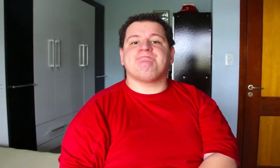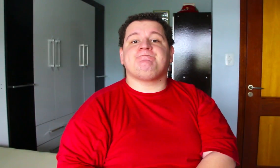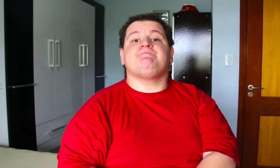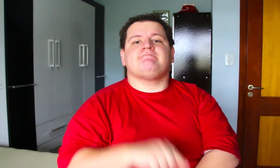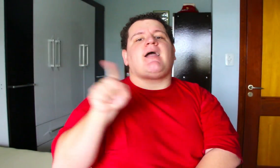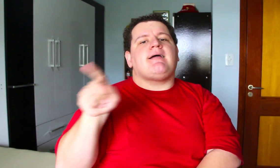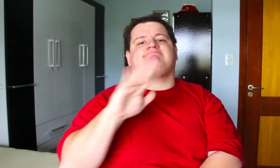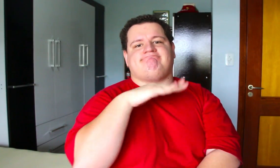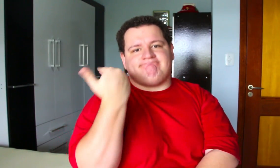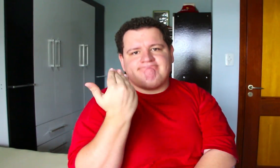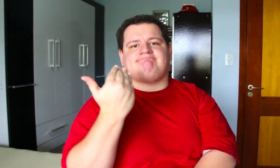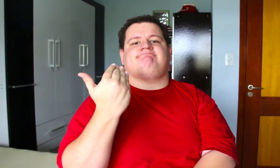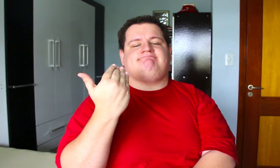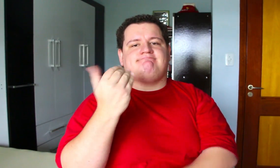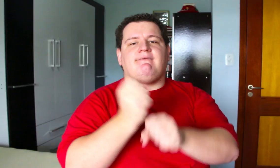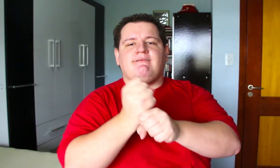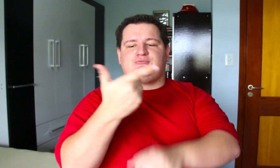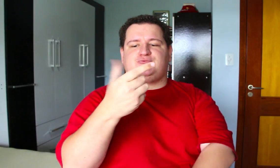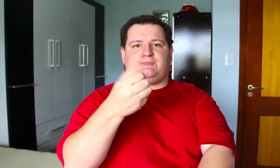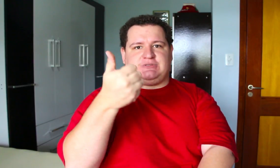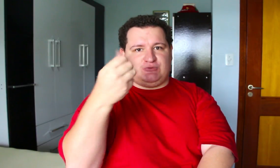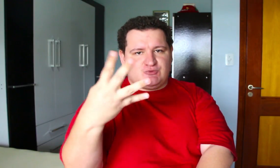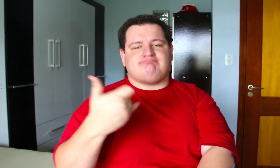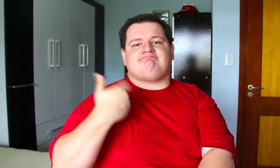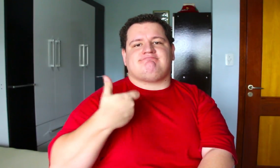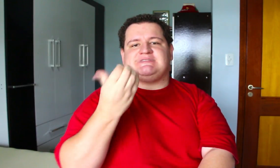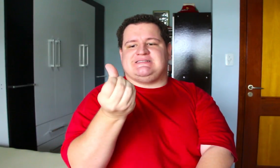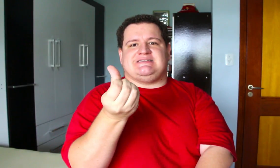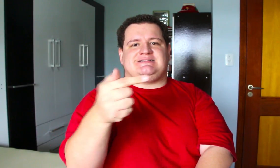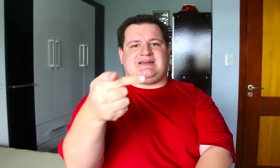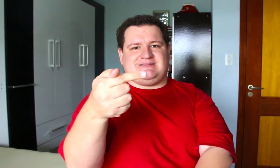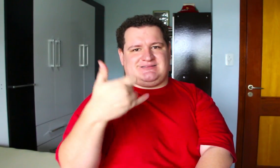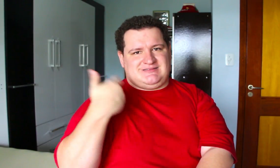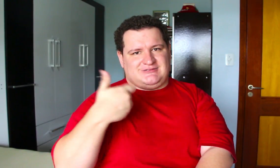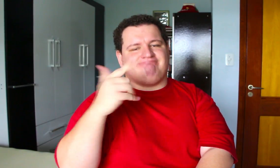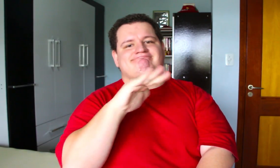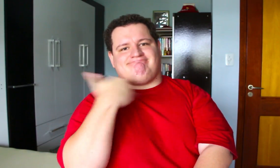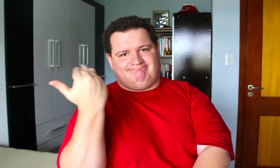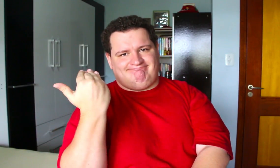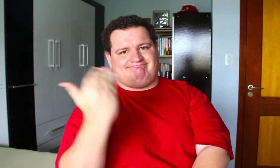Ele faleceu em 2014 aos 67 anos.